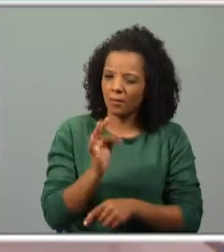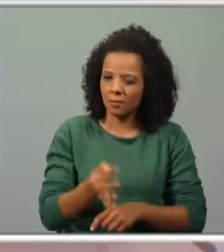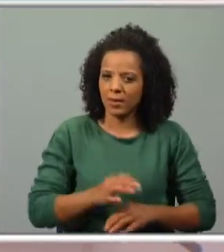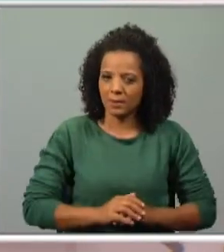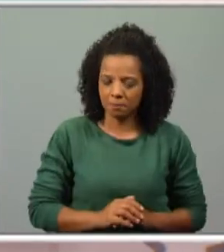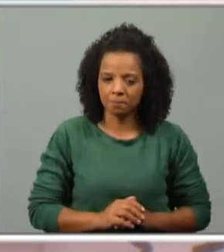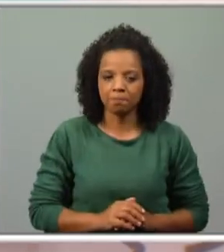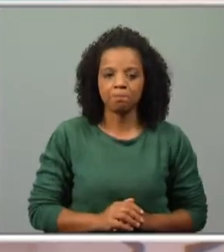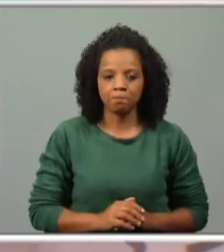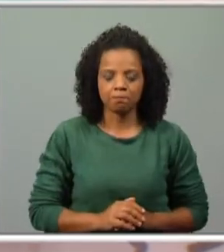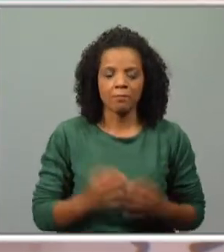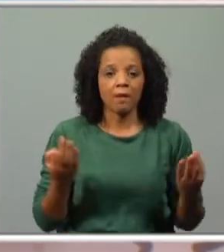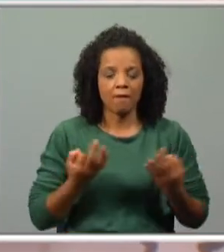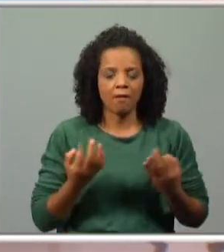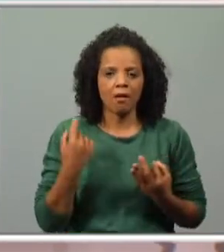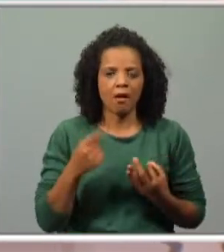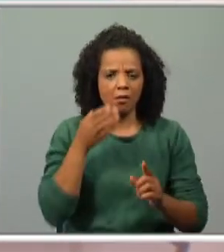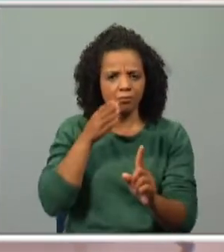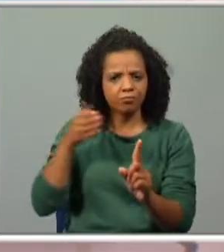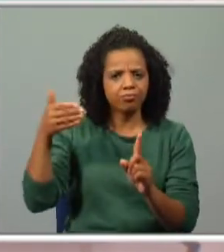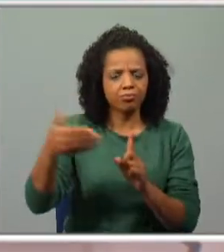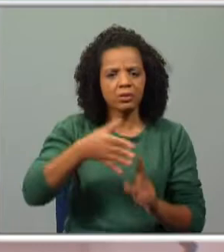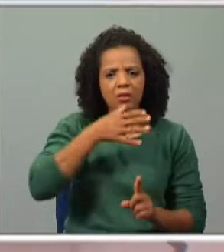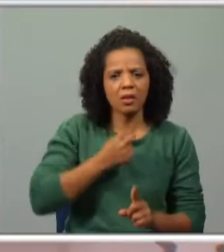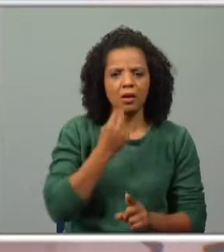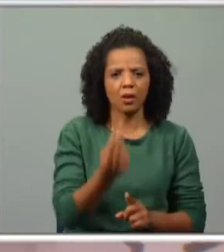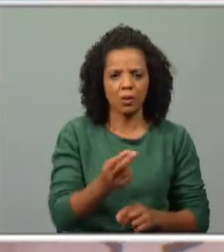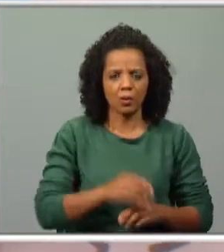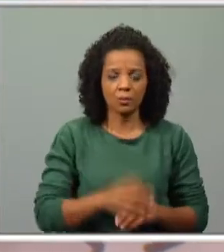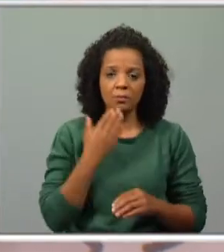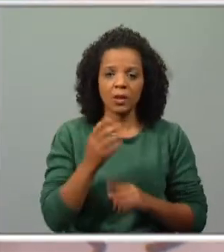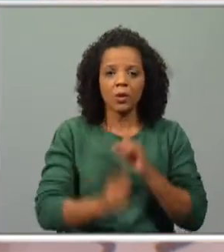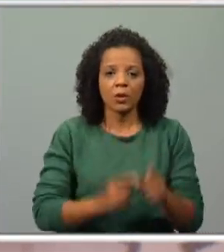a claramente a subjetividade do narrador e aquilo que te pensa é que assinales no 敘述者的主體性清晰你認為你標記了